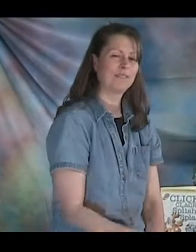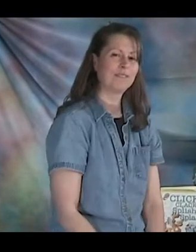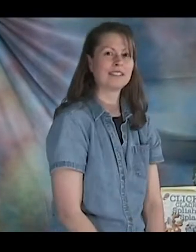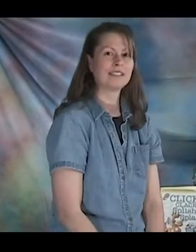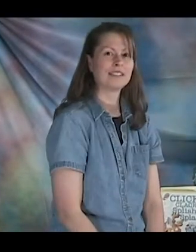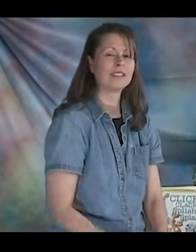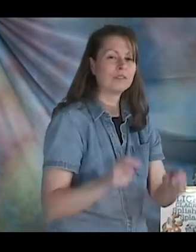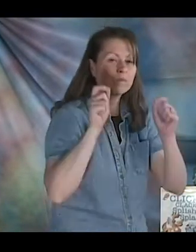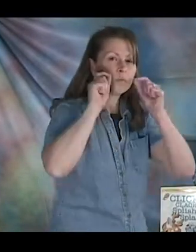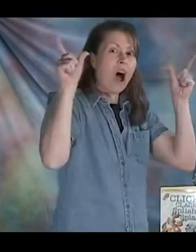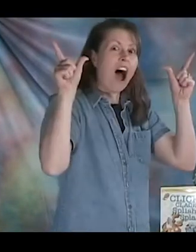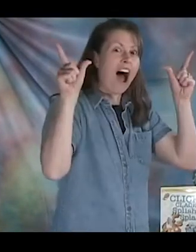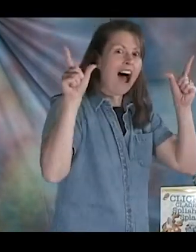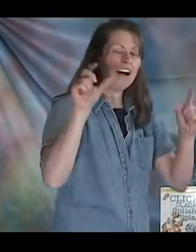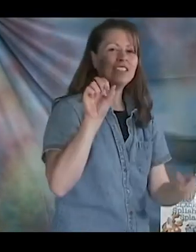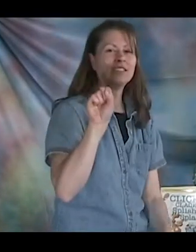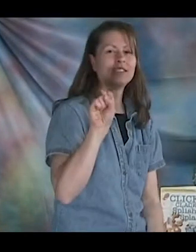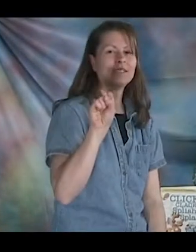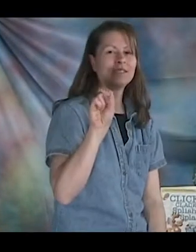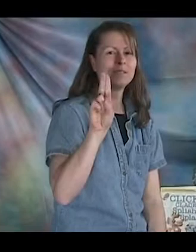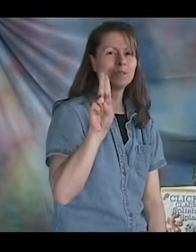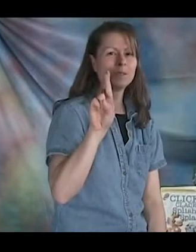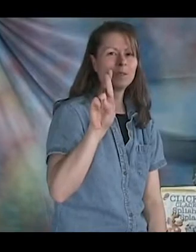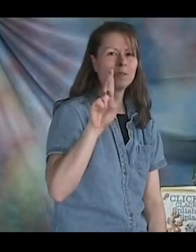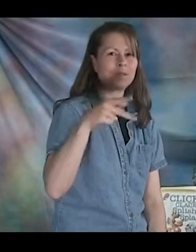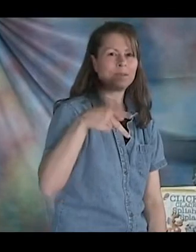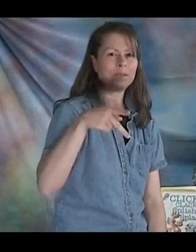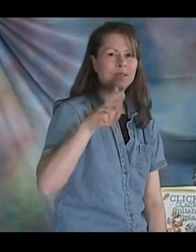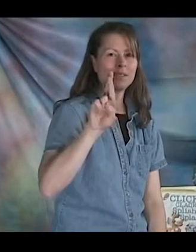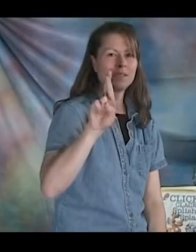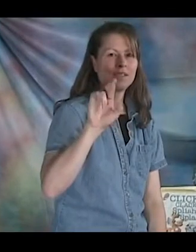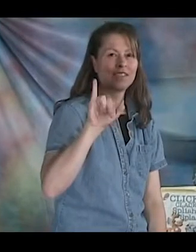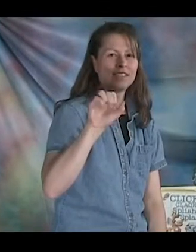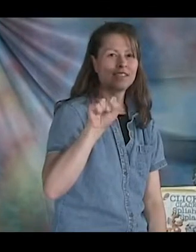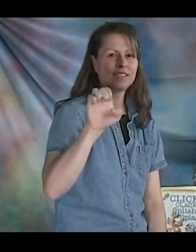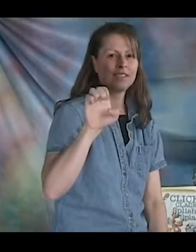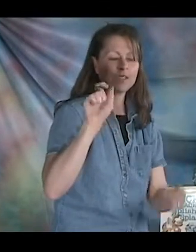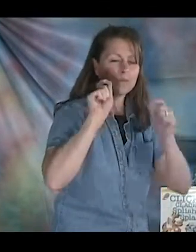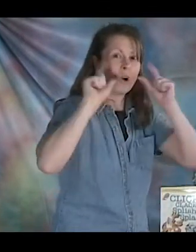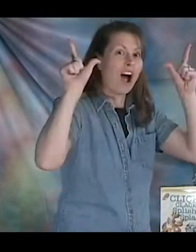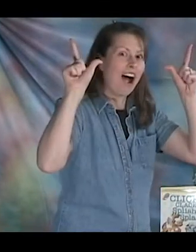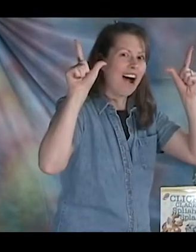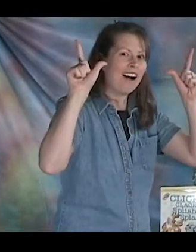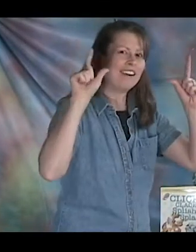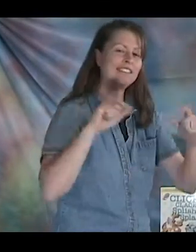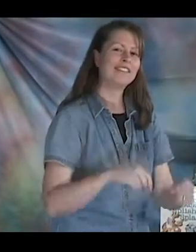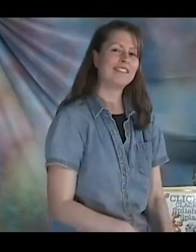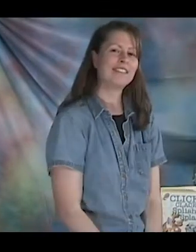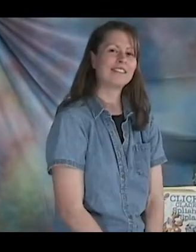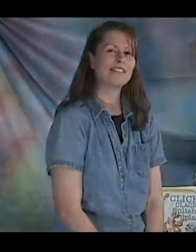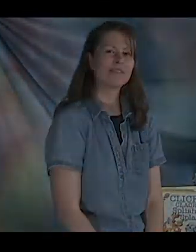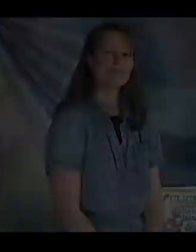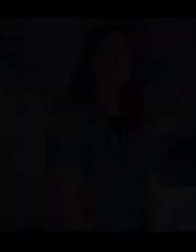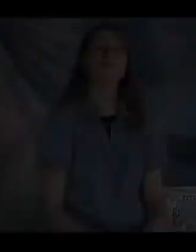sorpresa s-u-r-p-r-i-s-e sorpresa